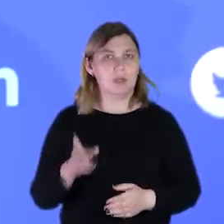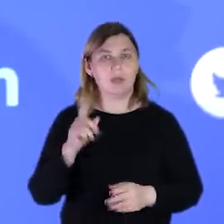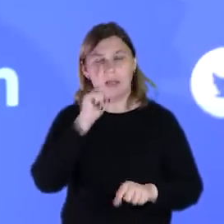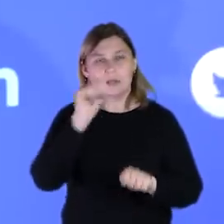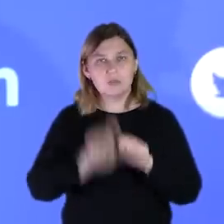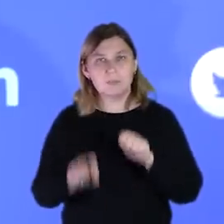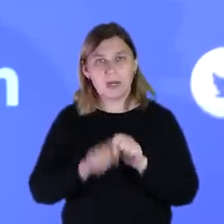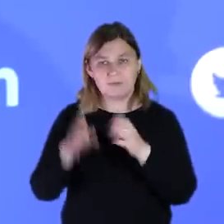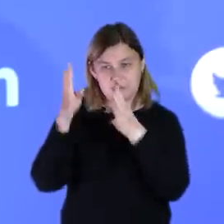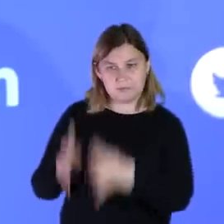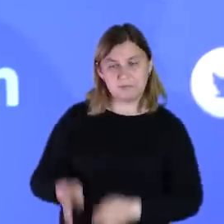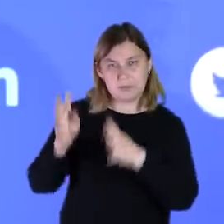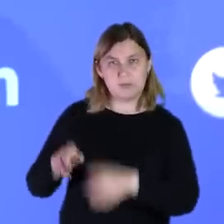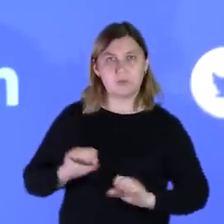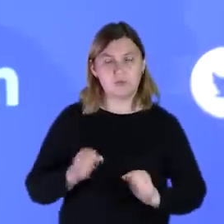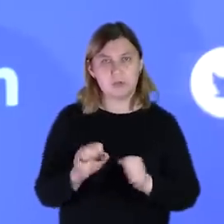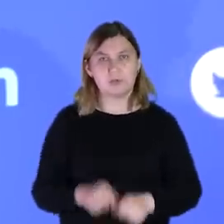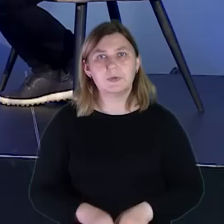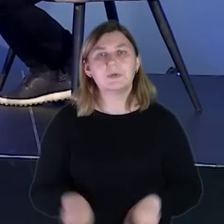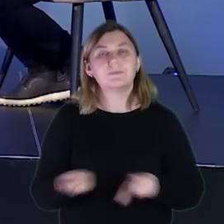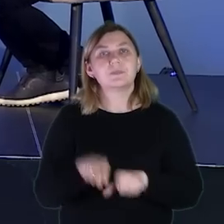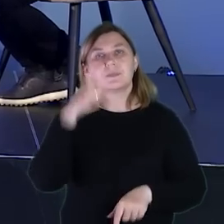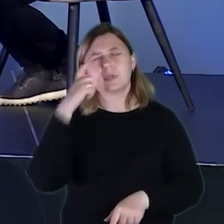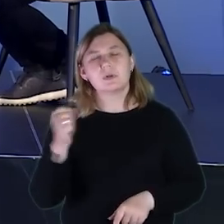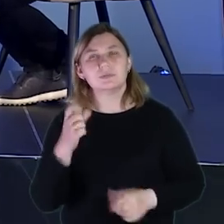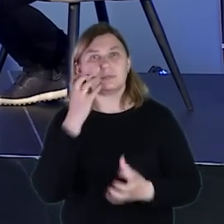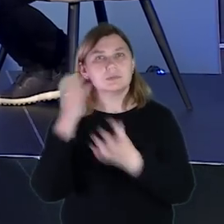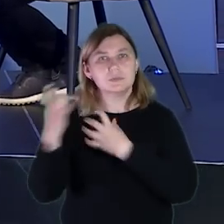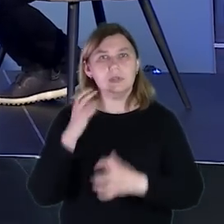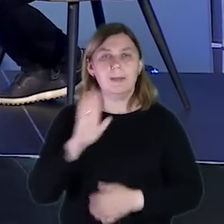sprawdzeniu na każdym etapie jego działań. -Poza tym pamiętajmy o tym, że wywiad ma swoje